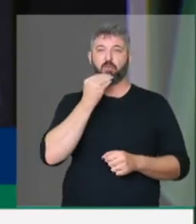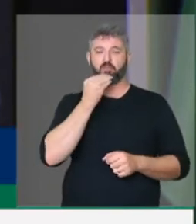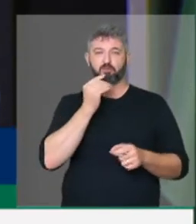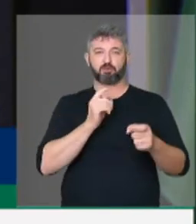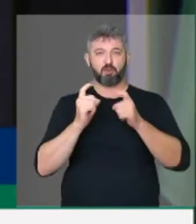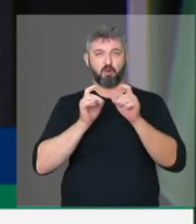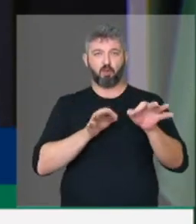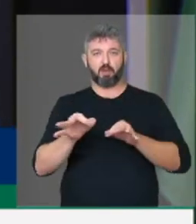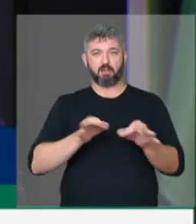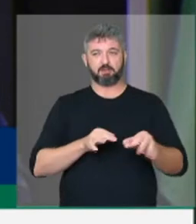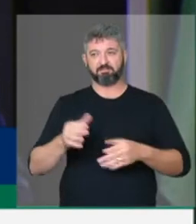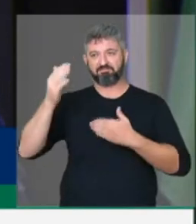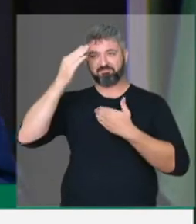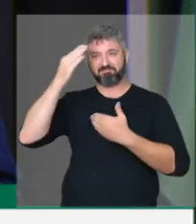OBRIGADO PRESIDENTE E ERA O PROTESTO QUE GOSTARÍAMOS DE